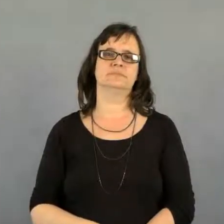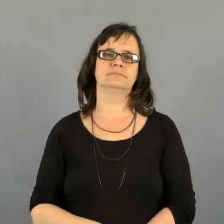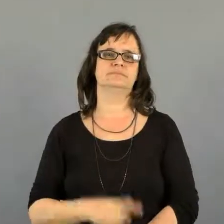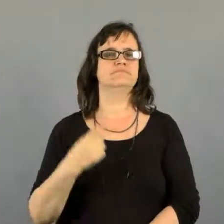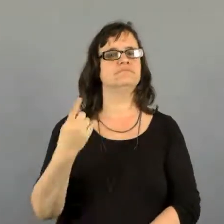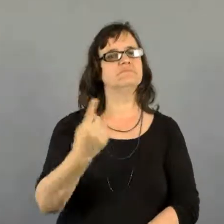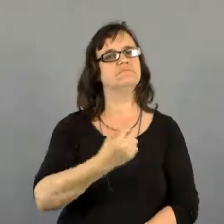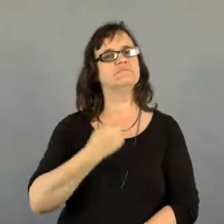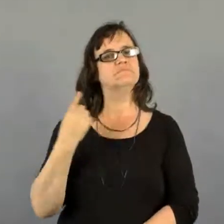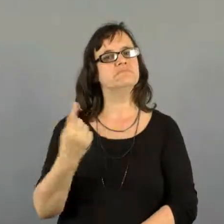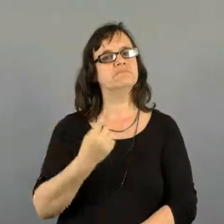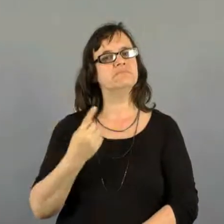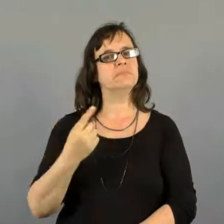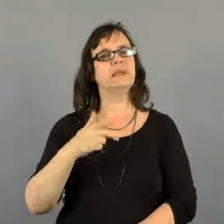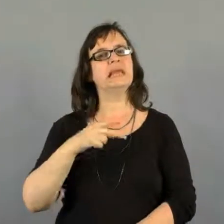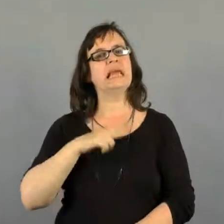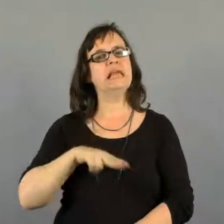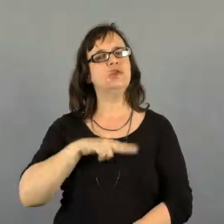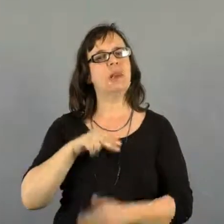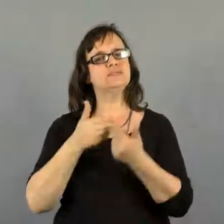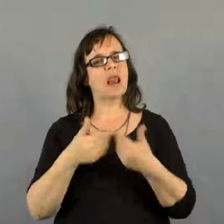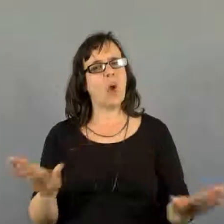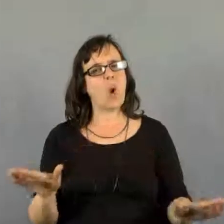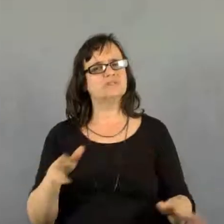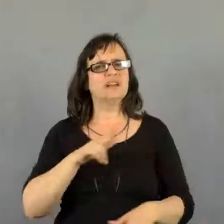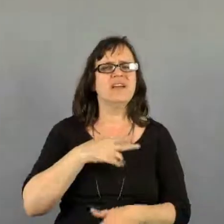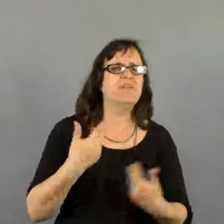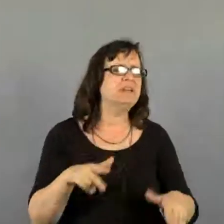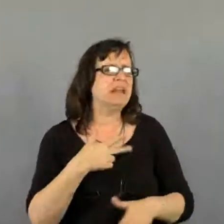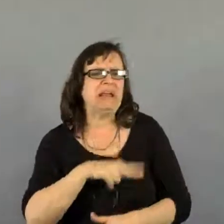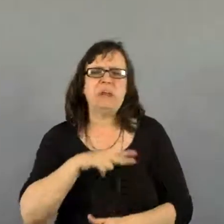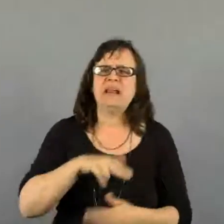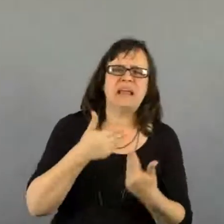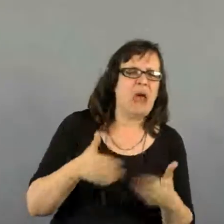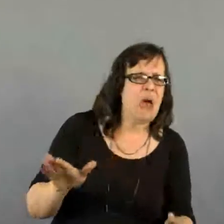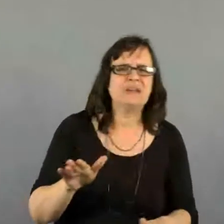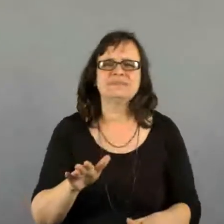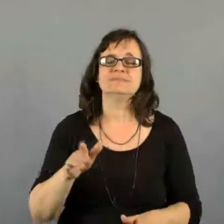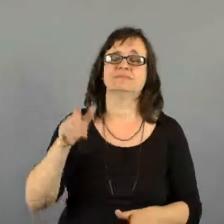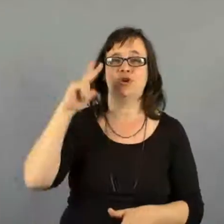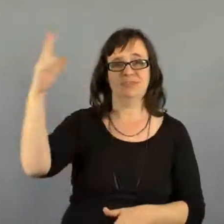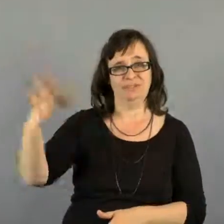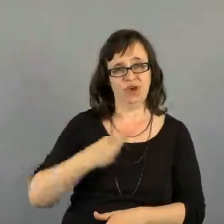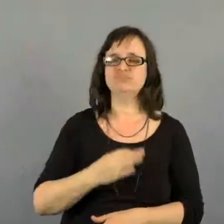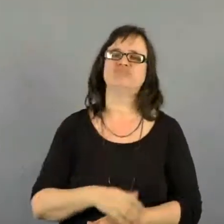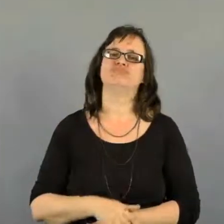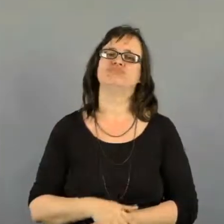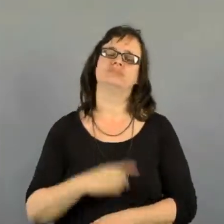Wenn wir ohne Geduld sind dann ist Gott nicht für uns